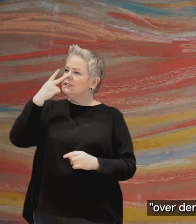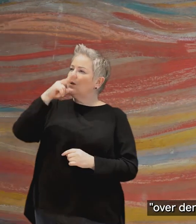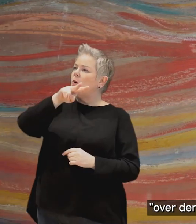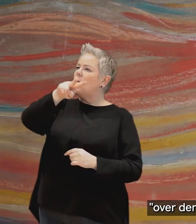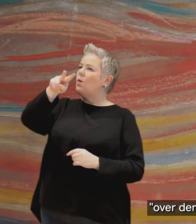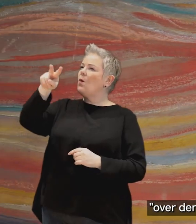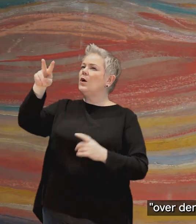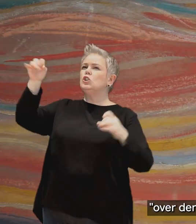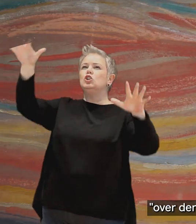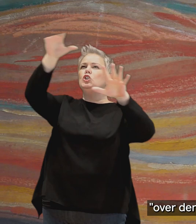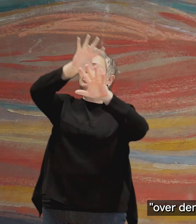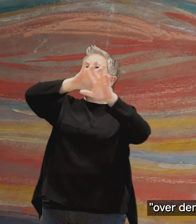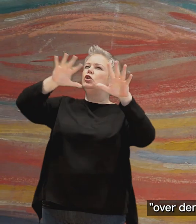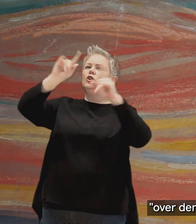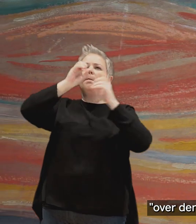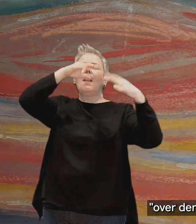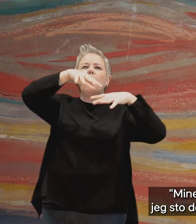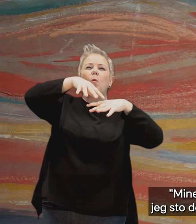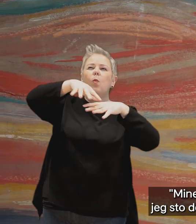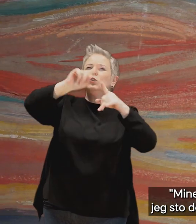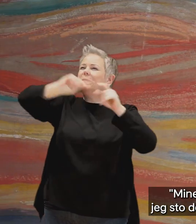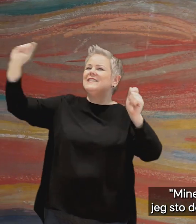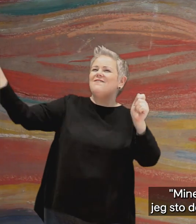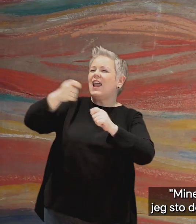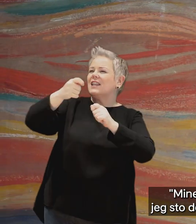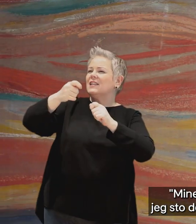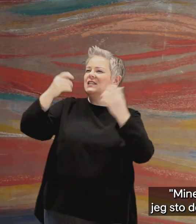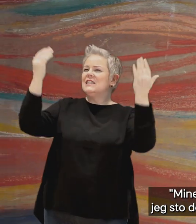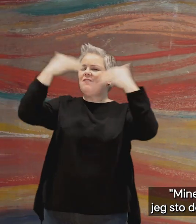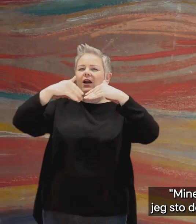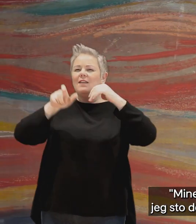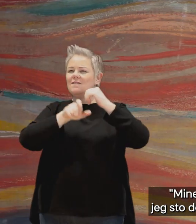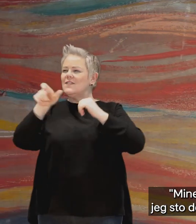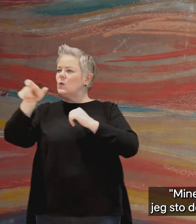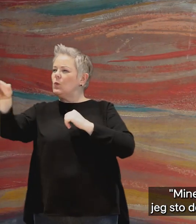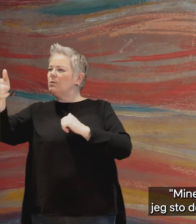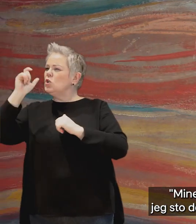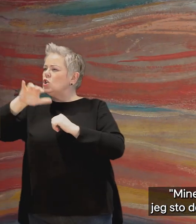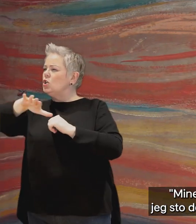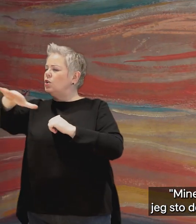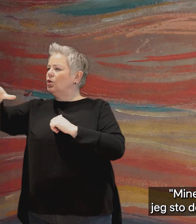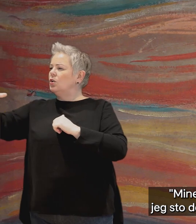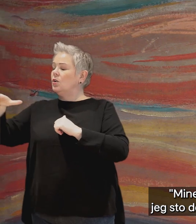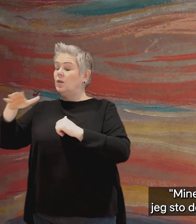"over den blåsvarte fjord og by –" "Mine venner gik videre – jeg sto der skjælvende av angst"